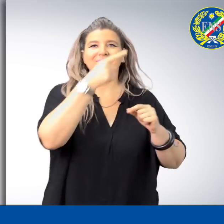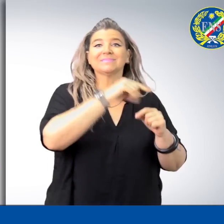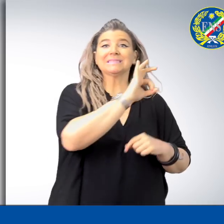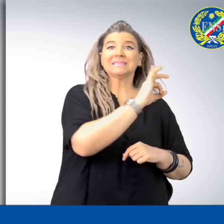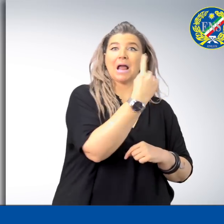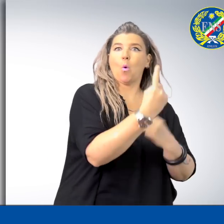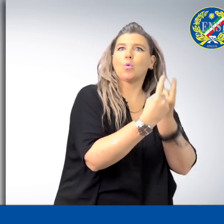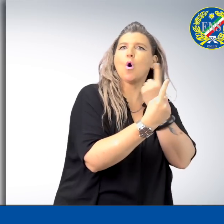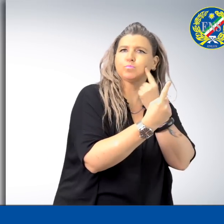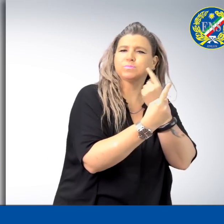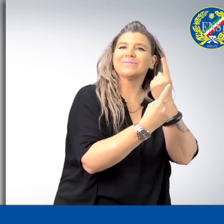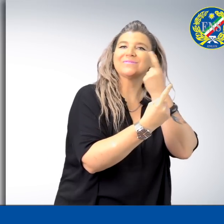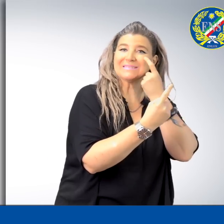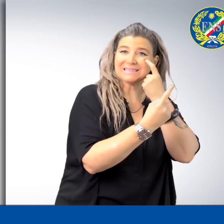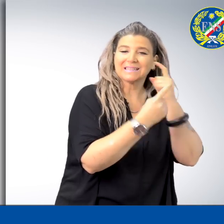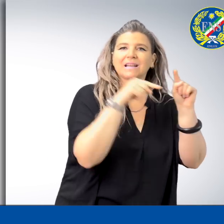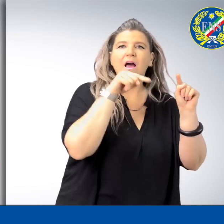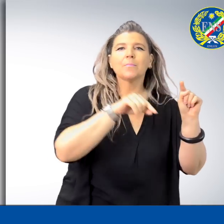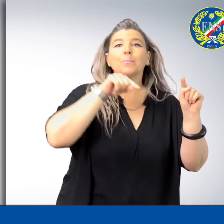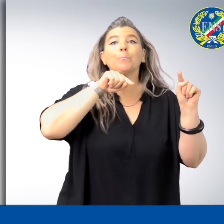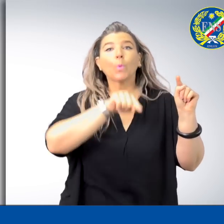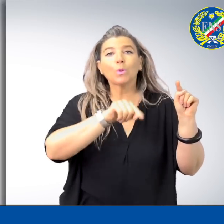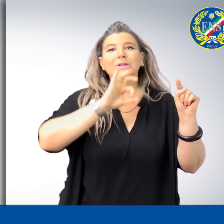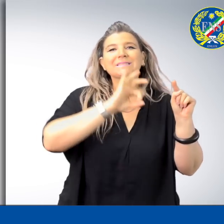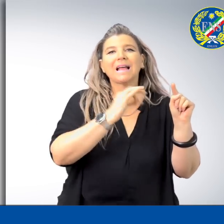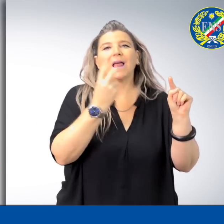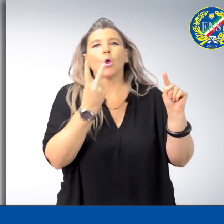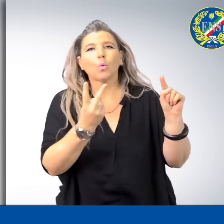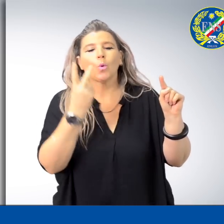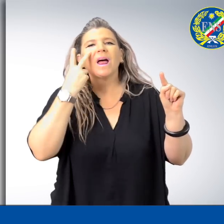Se vediamo il codice 01.02, il codice 01 significa che il conducente ha problemi di vista e